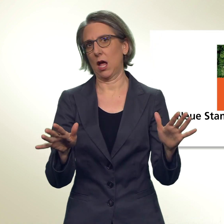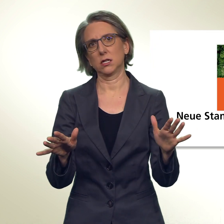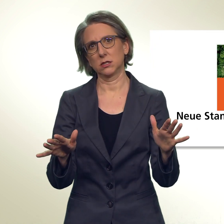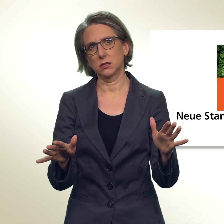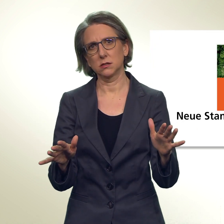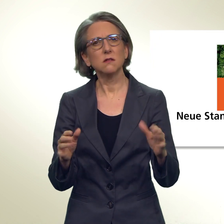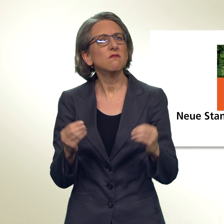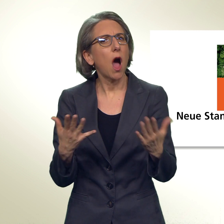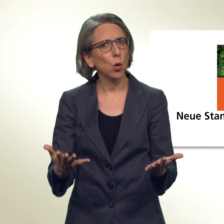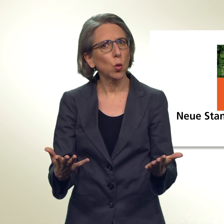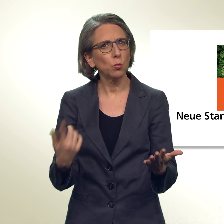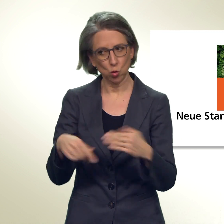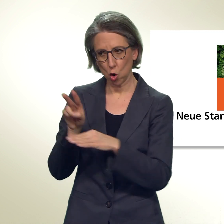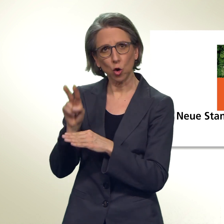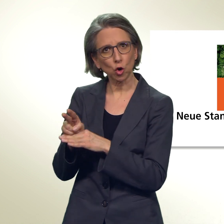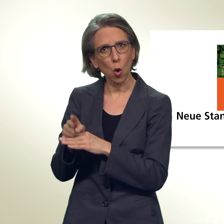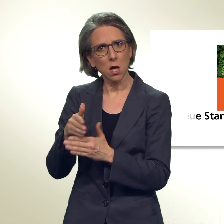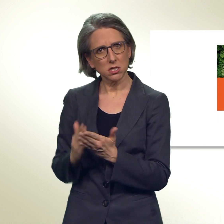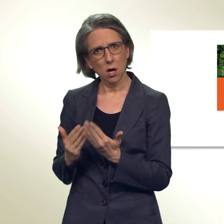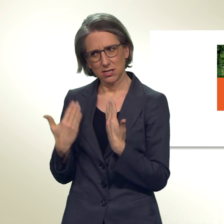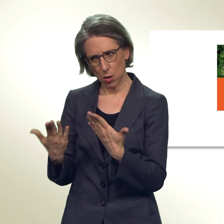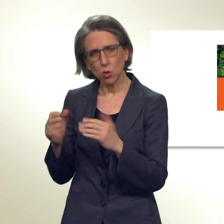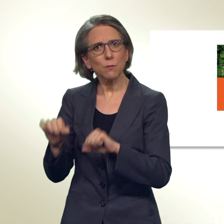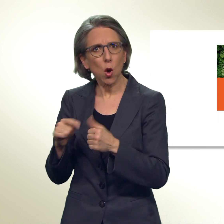da wirksame Kontroll- und Sanktionsmöglichkeiten fehlten.